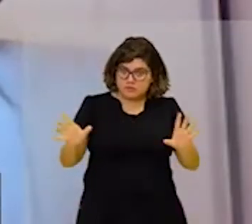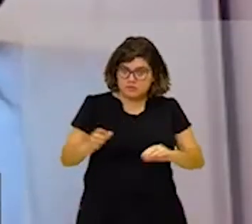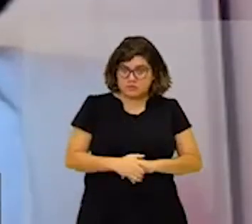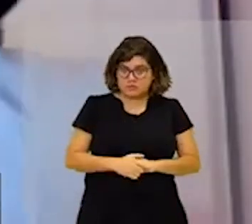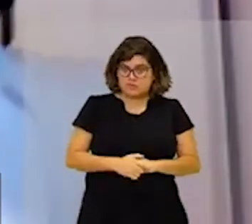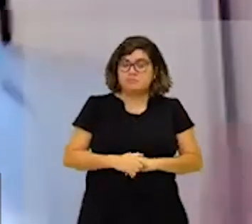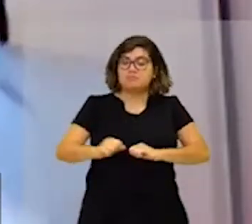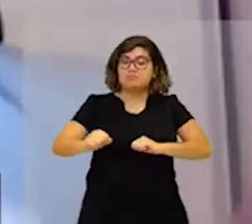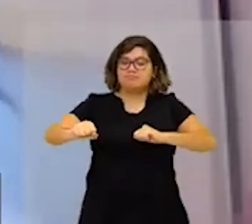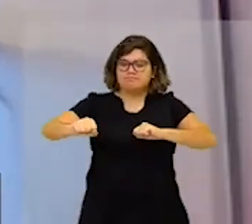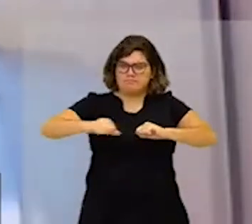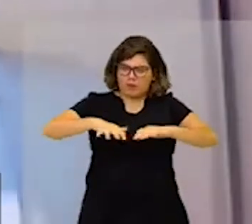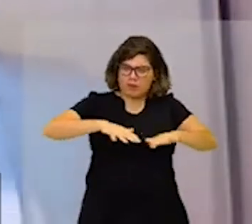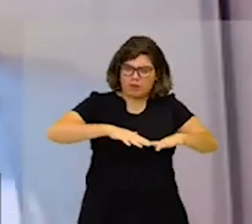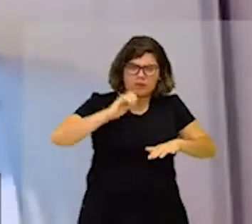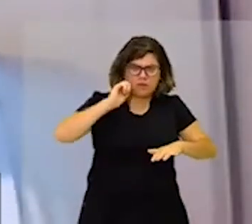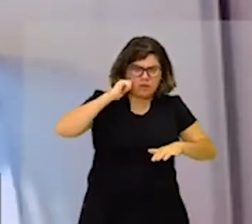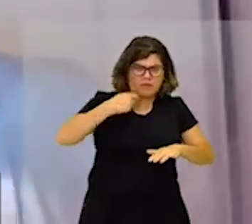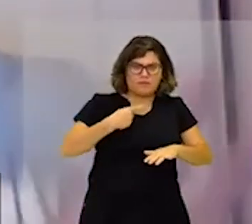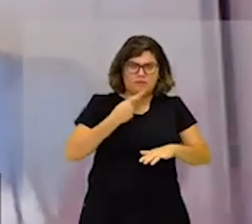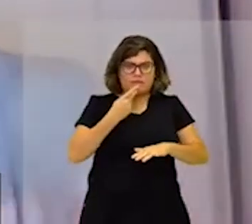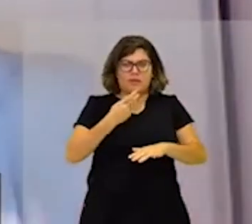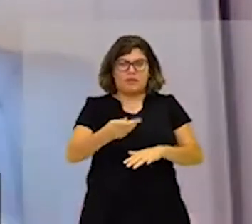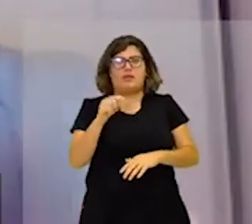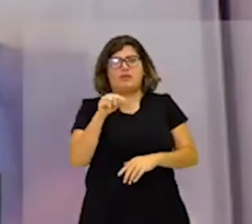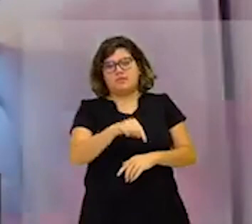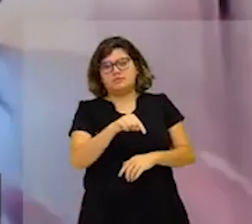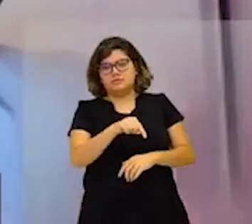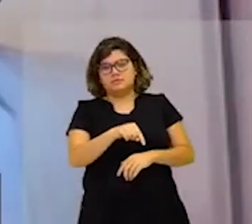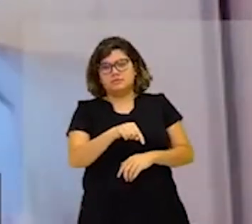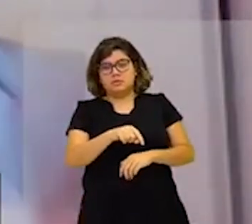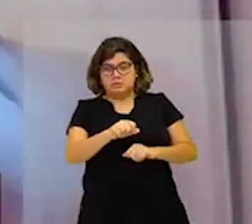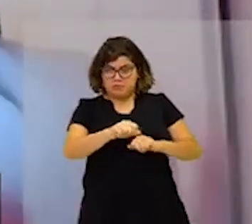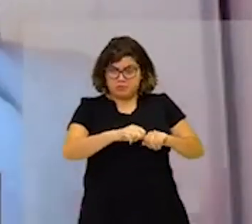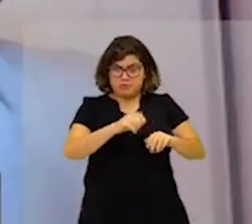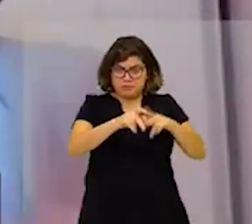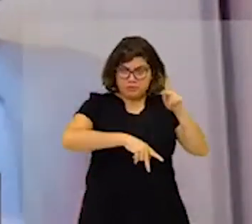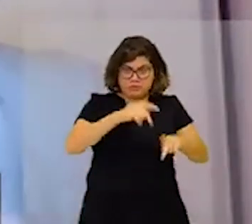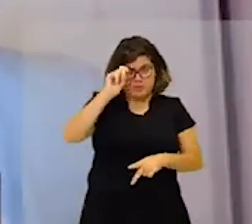ele não há democracia com a senhora sobre isso população negra Nunca experimentou um mínimo de